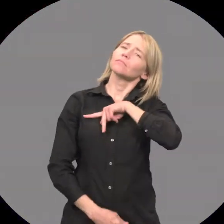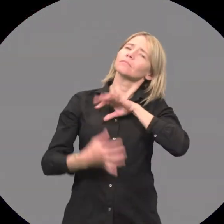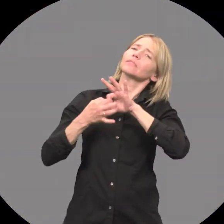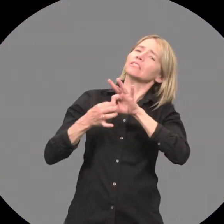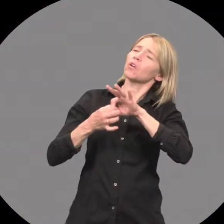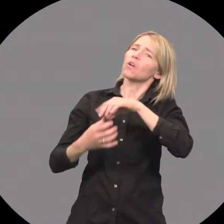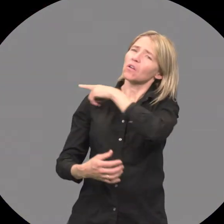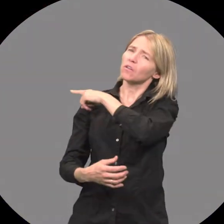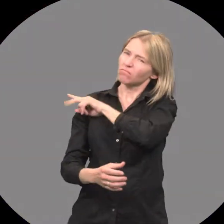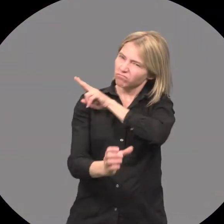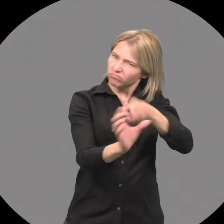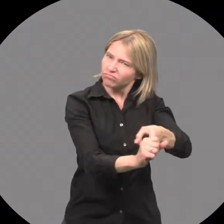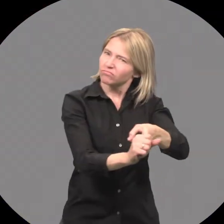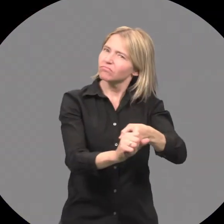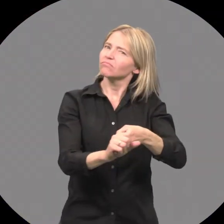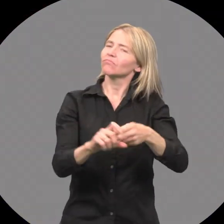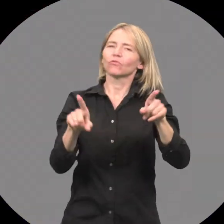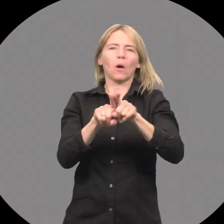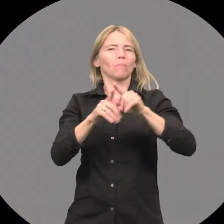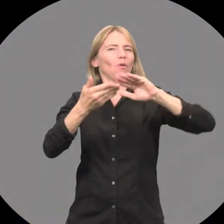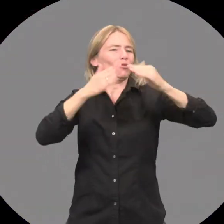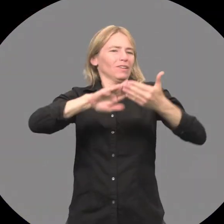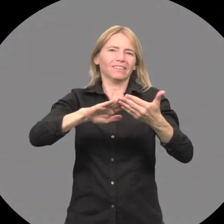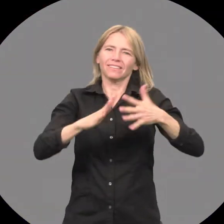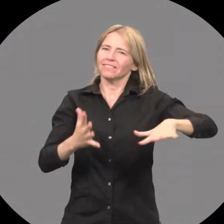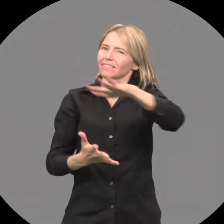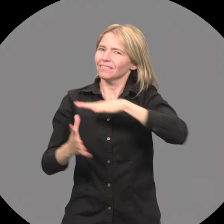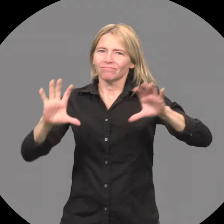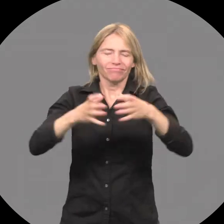[Musique]